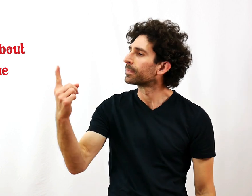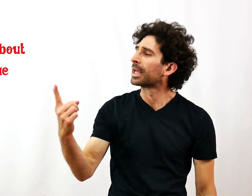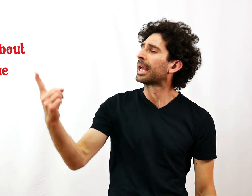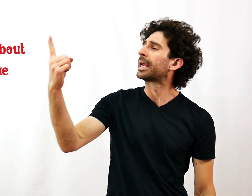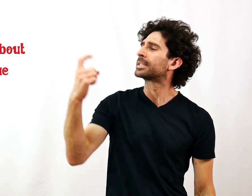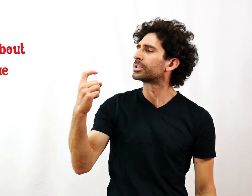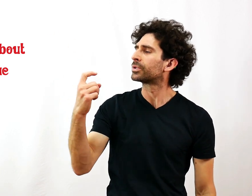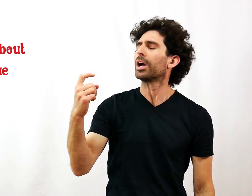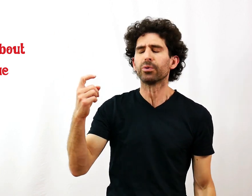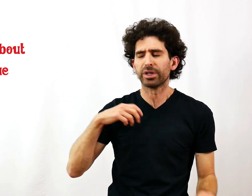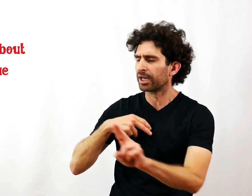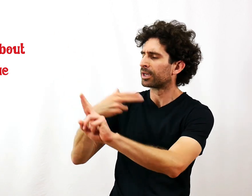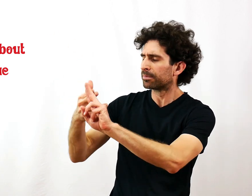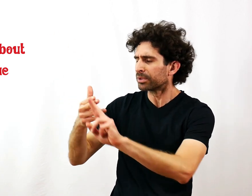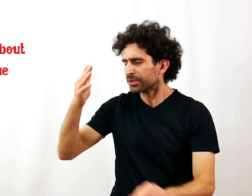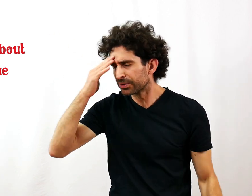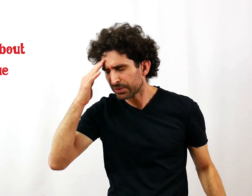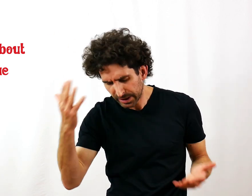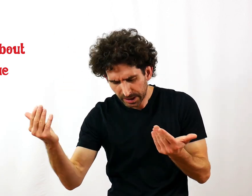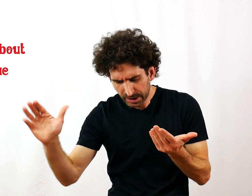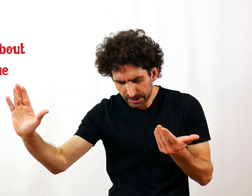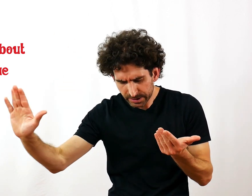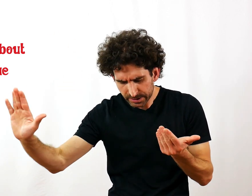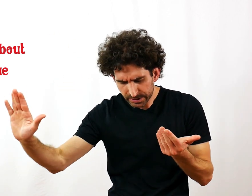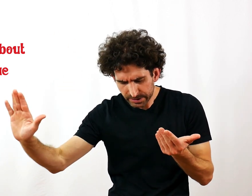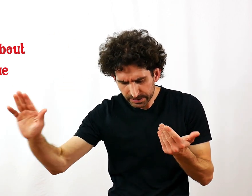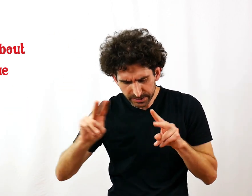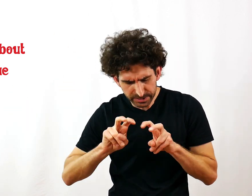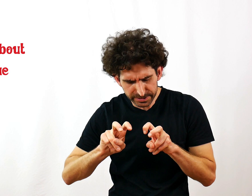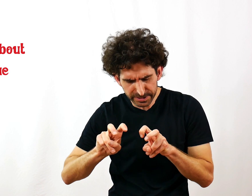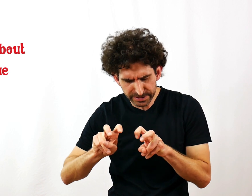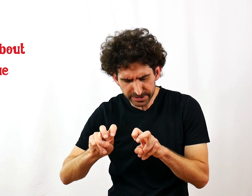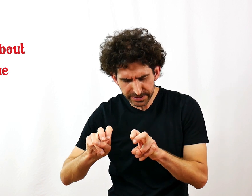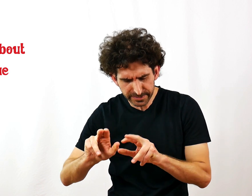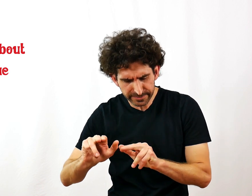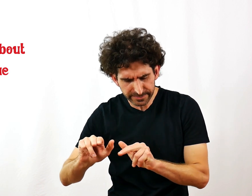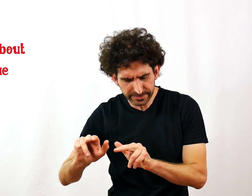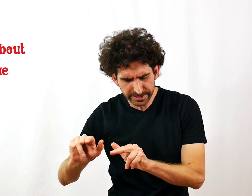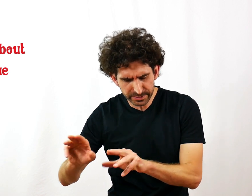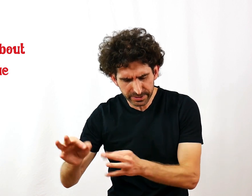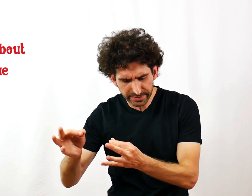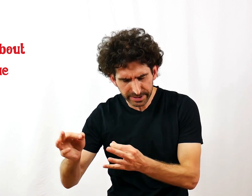Ah oui, je connais la réponse à la question posée, attends... Je cherche, je finirais par trouver.